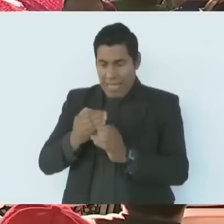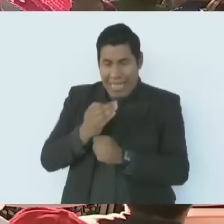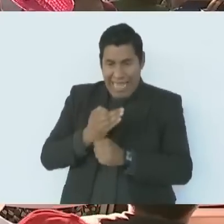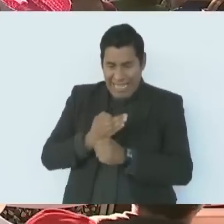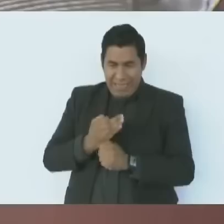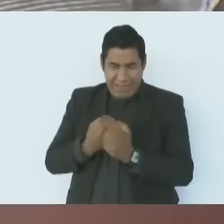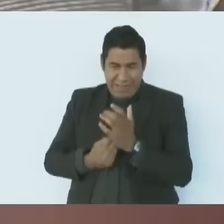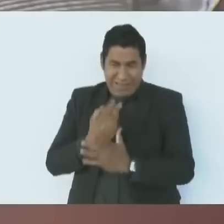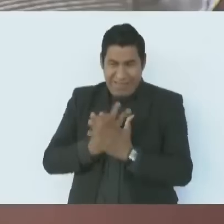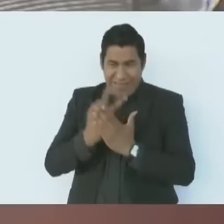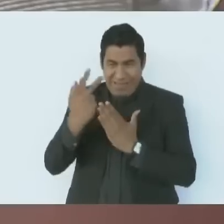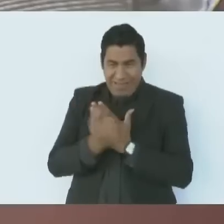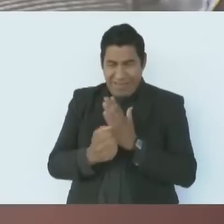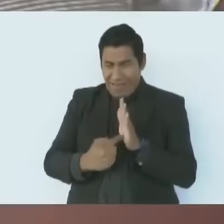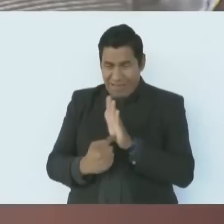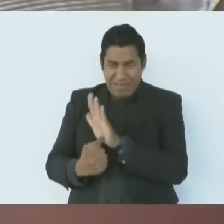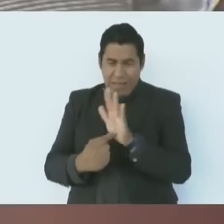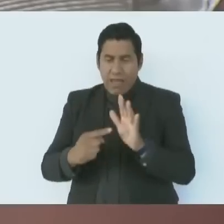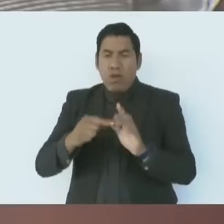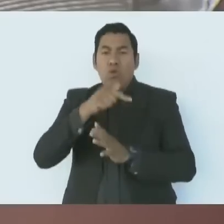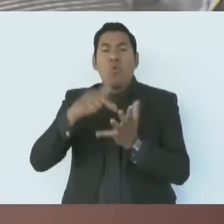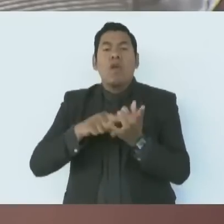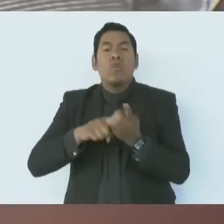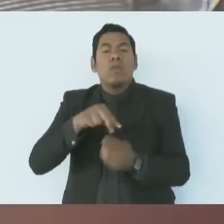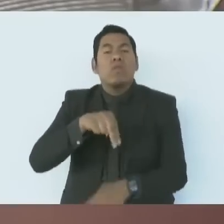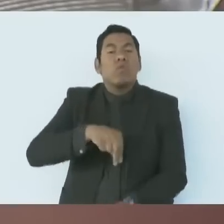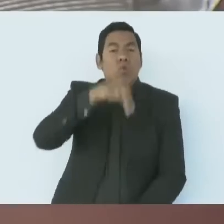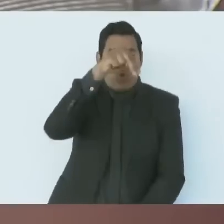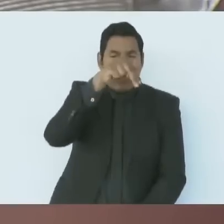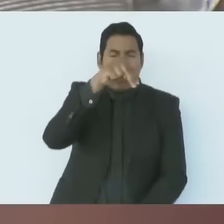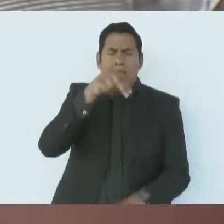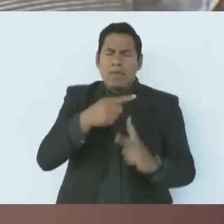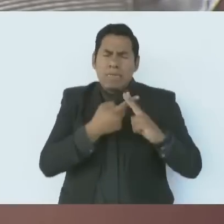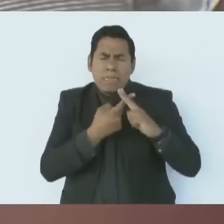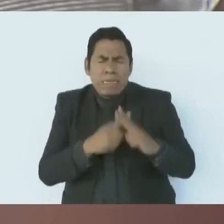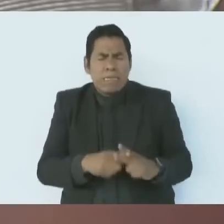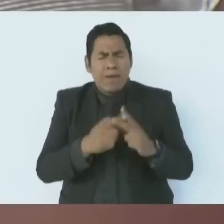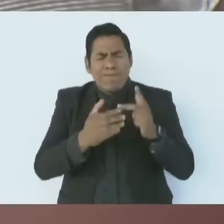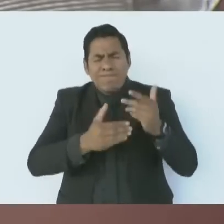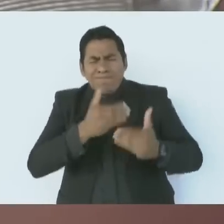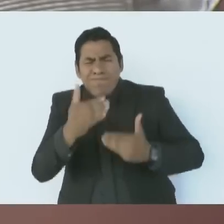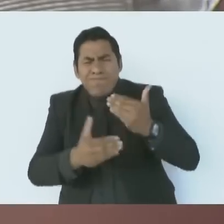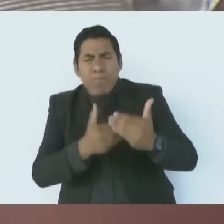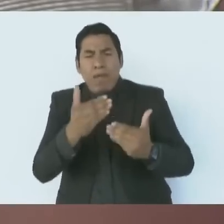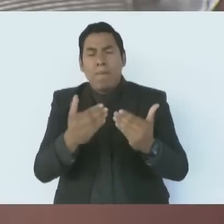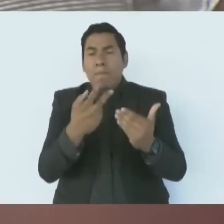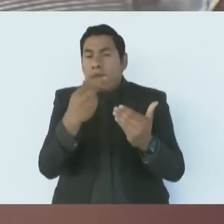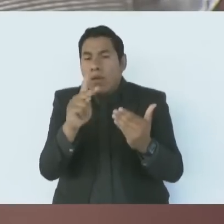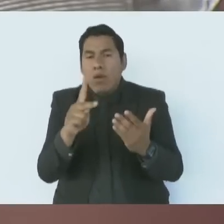programa Sol del Norte lo arrancamos y atiende una de las demandas más importantes aquí del